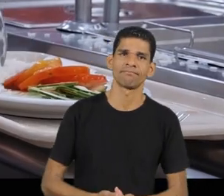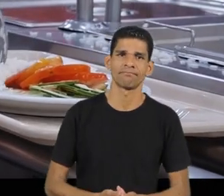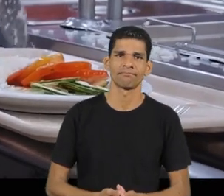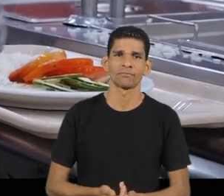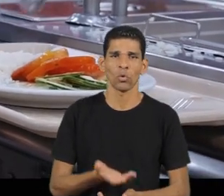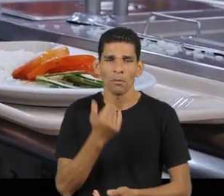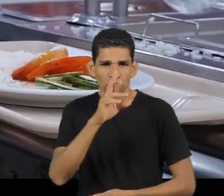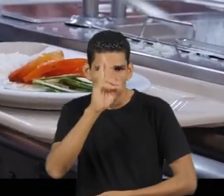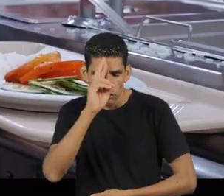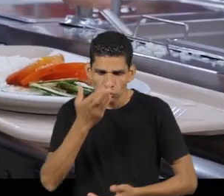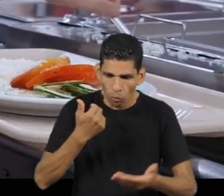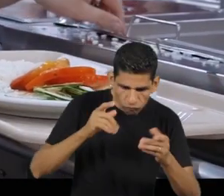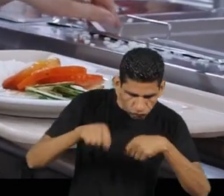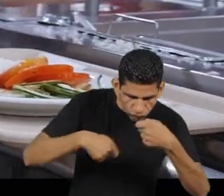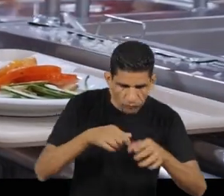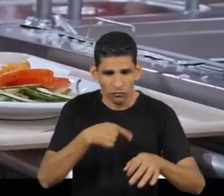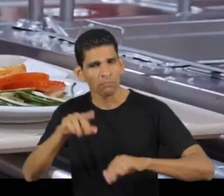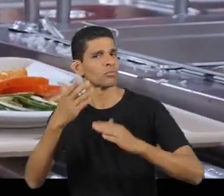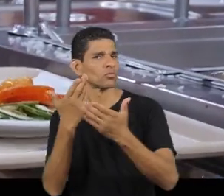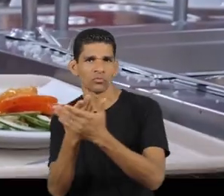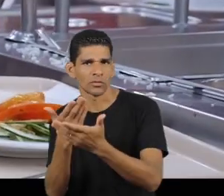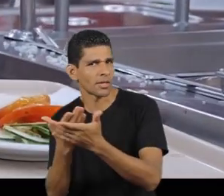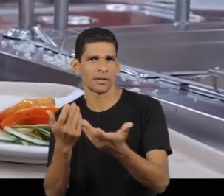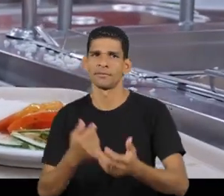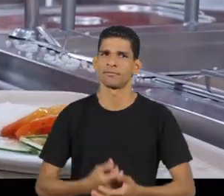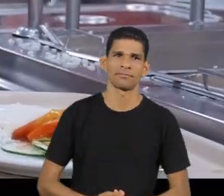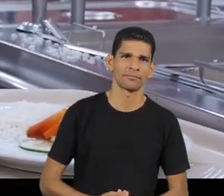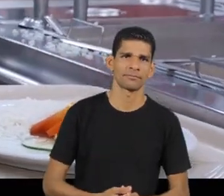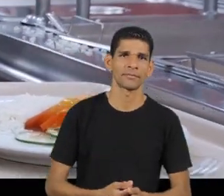estudar, almoçar e depois ir pra aula.